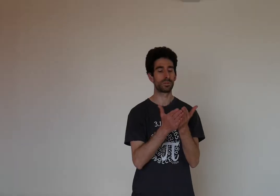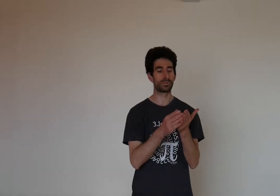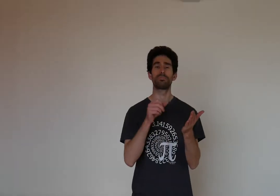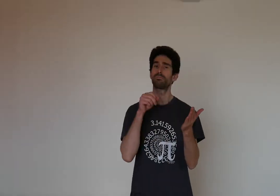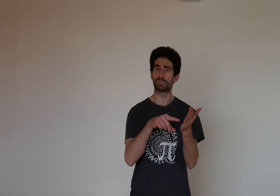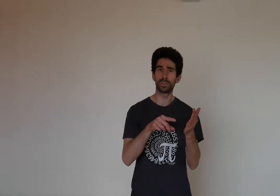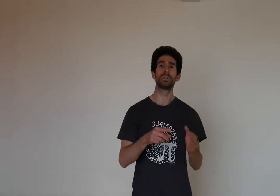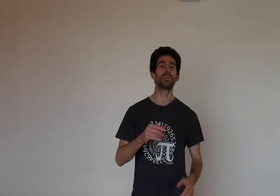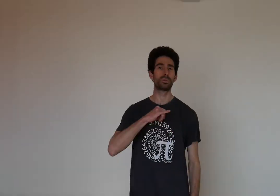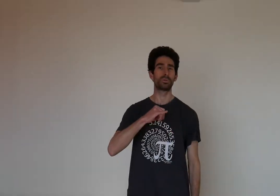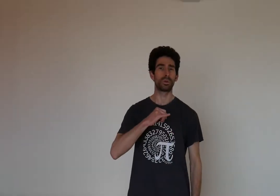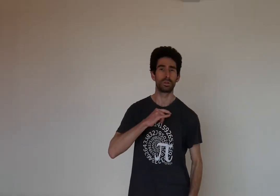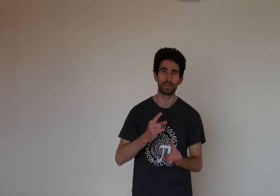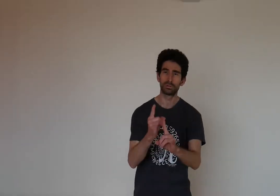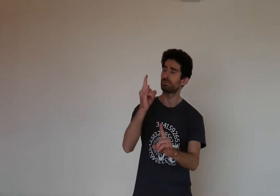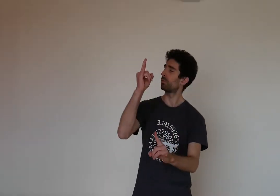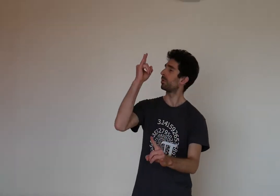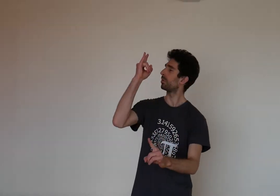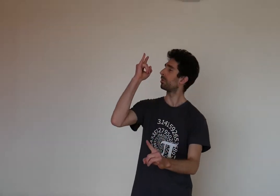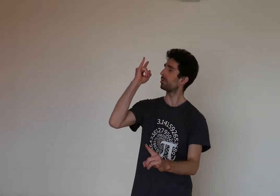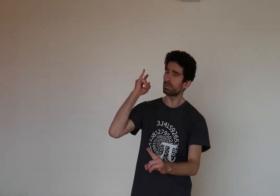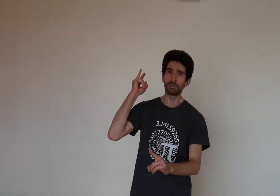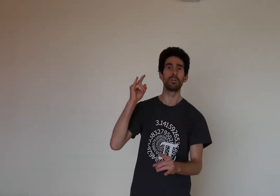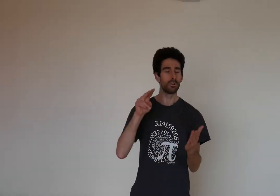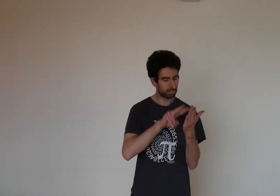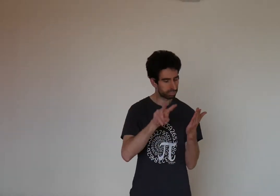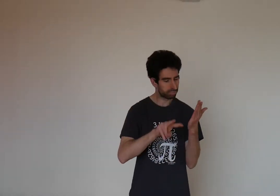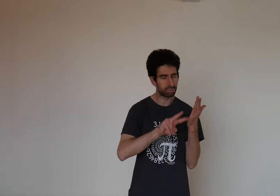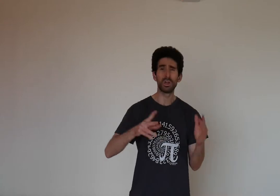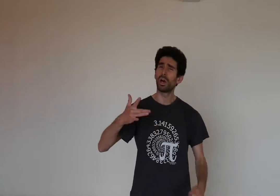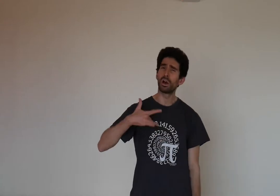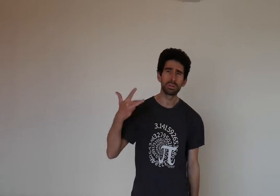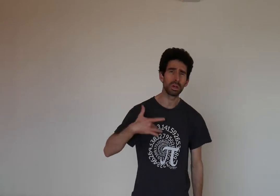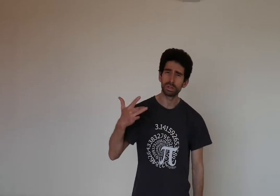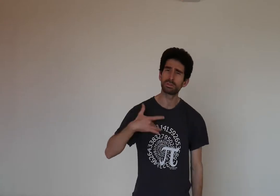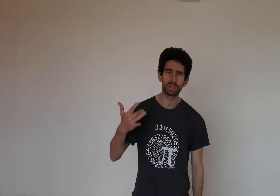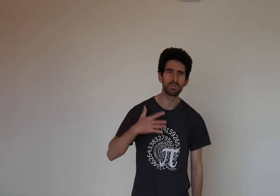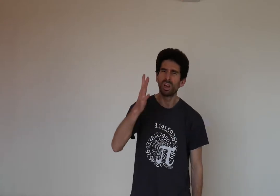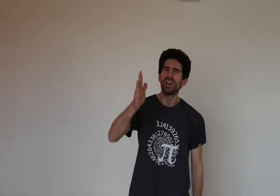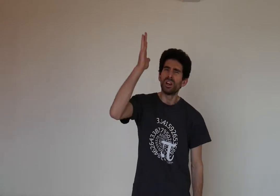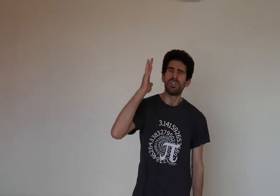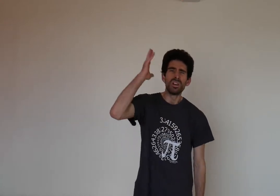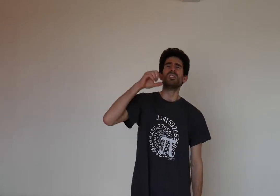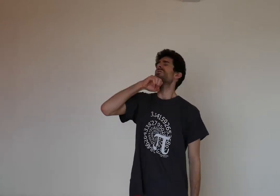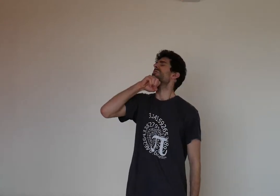Ce livre retrace l'histoire des toilettes. C'est intéressant à lire car avant, c'était...